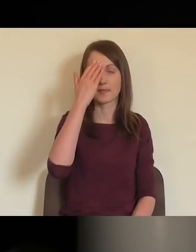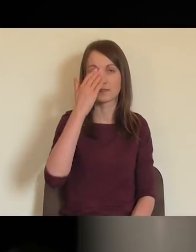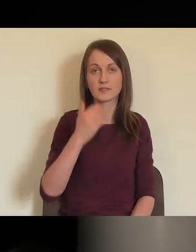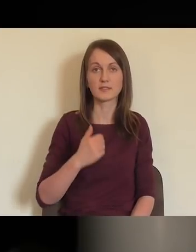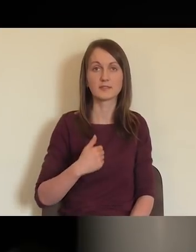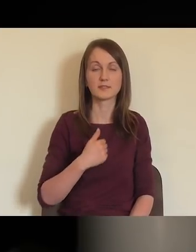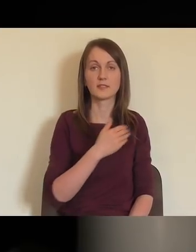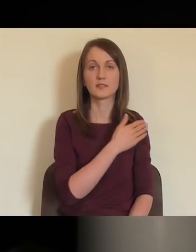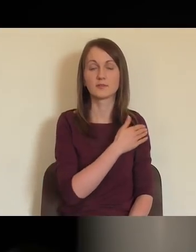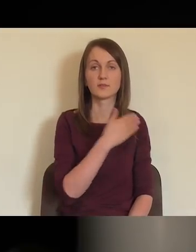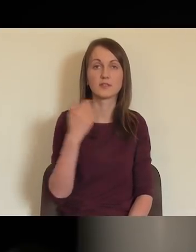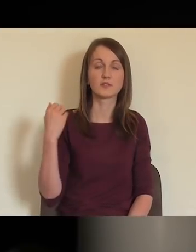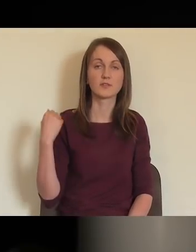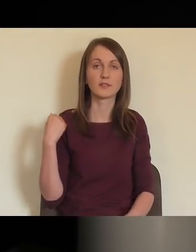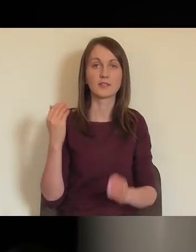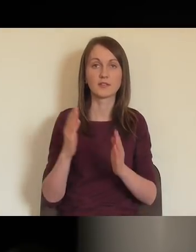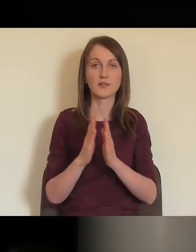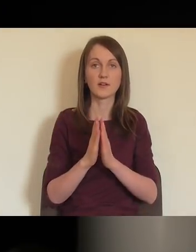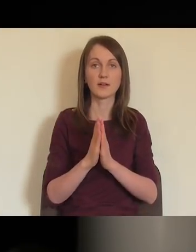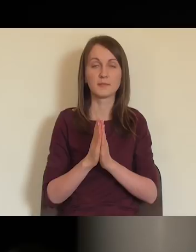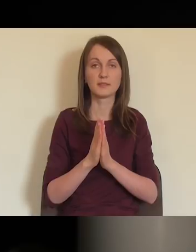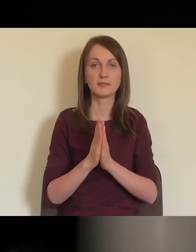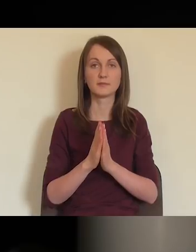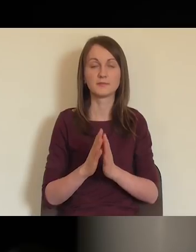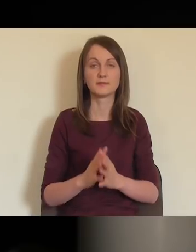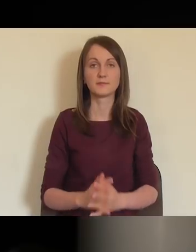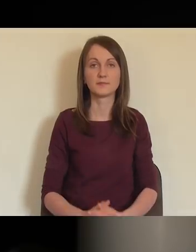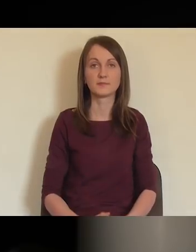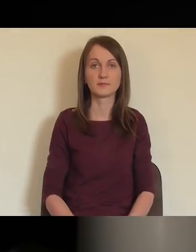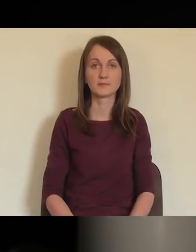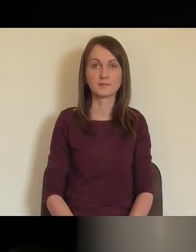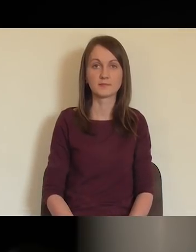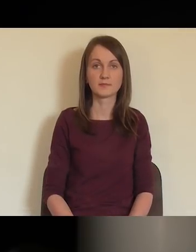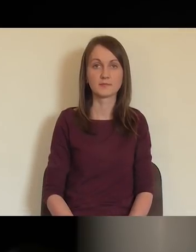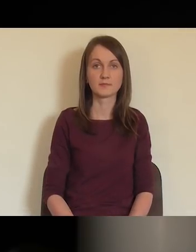W imię Ojca i Syna, i Ducha Świętego. Amen.